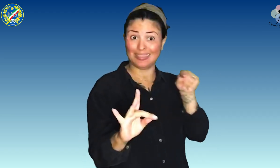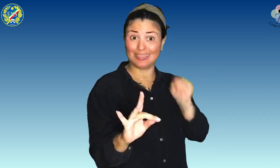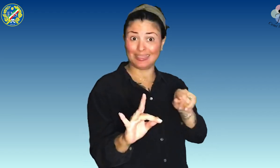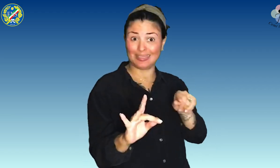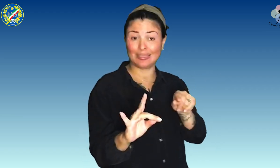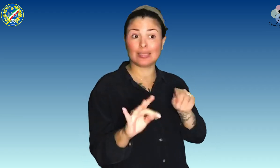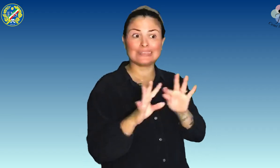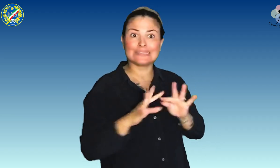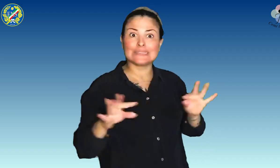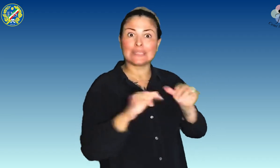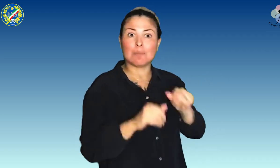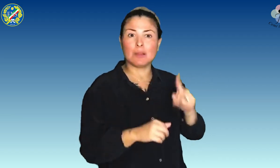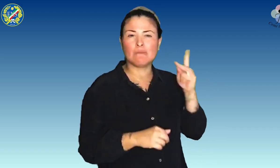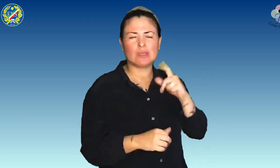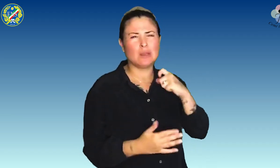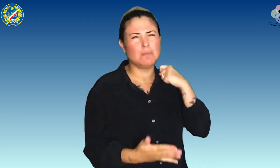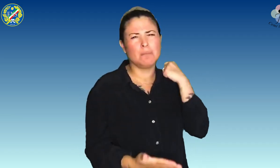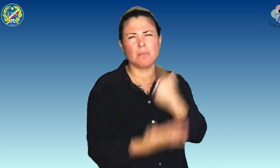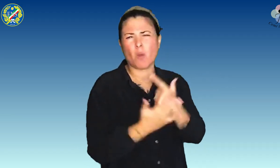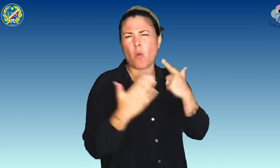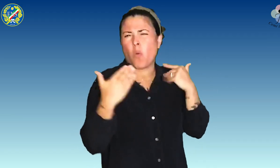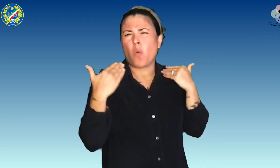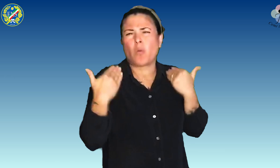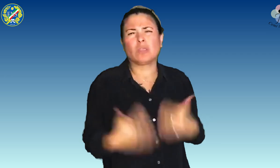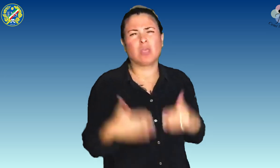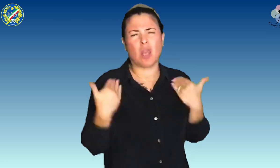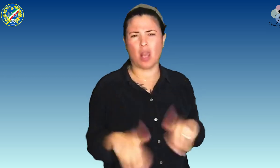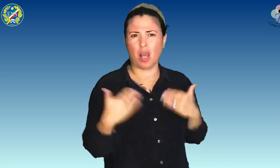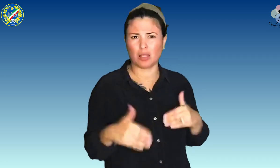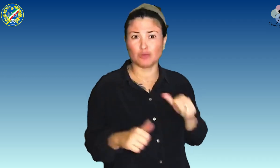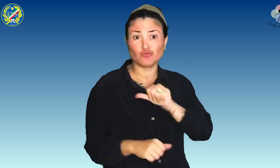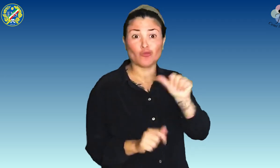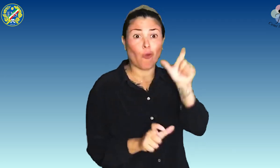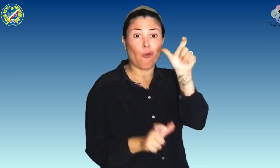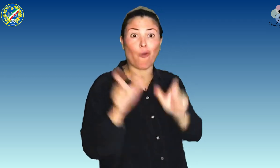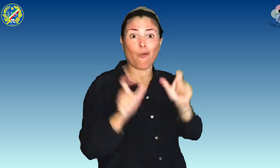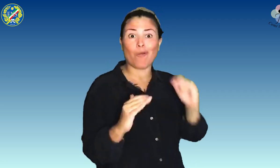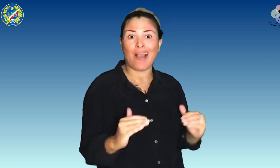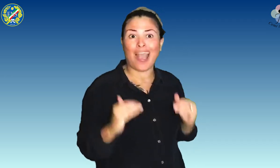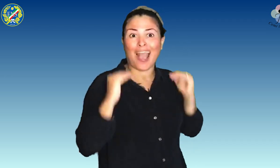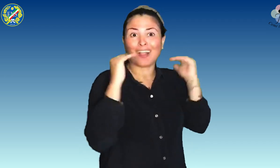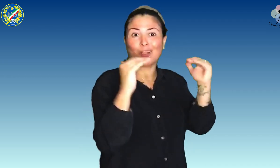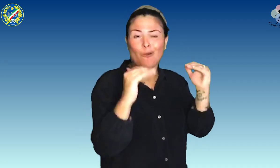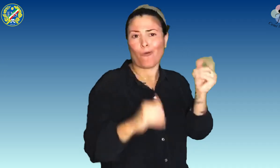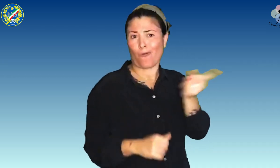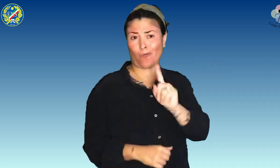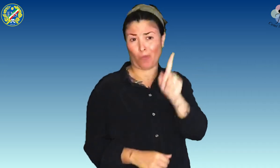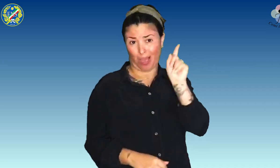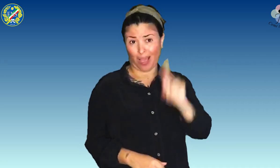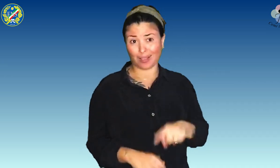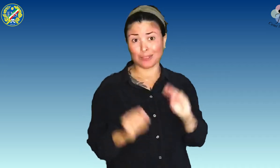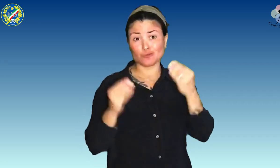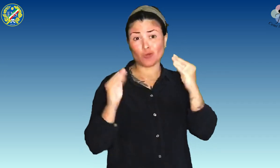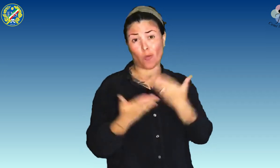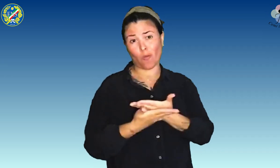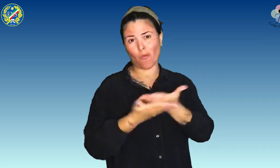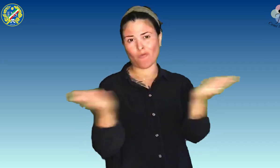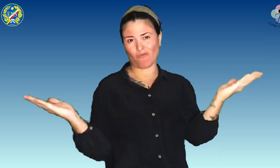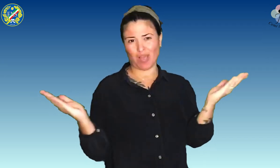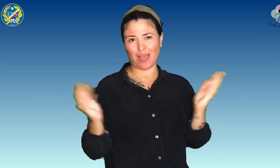L'incontro è molto importante per gli adulti ma sopratutto per i giovani.